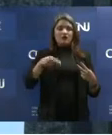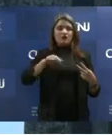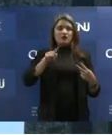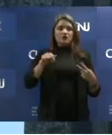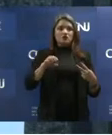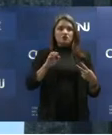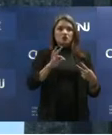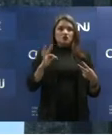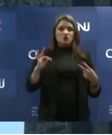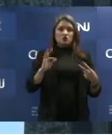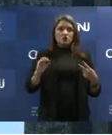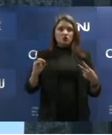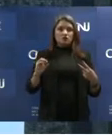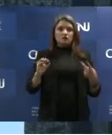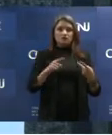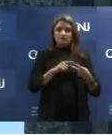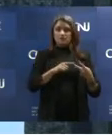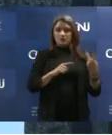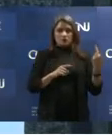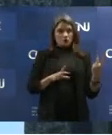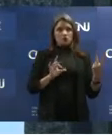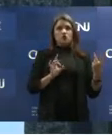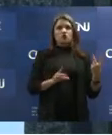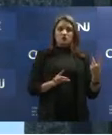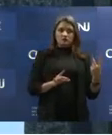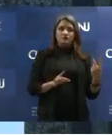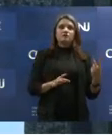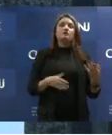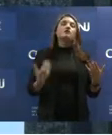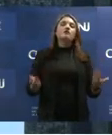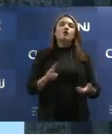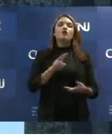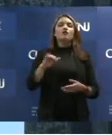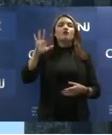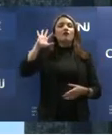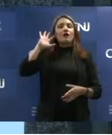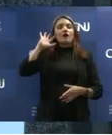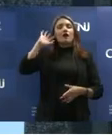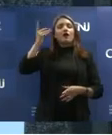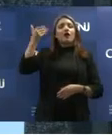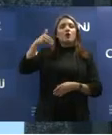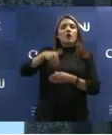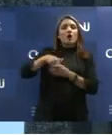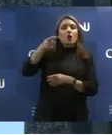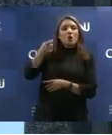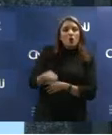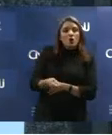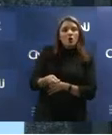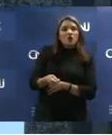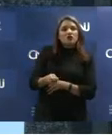e só. Lavrar o acórdão aqui nós só divergimos no afastamento